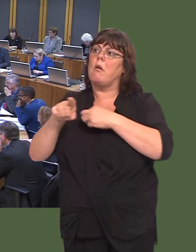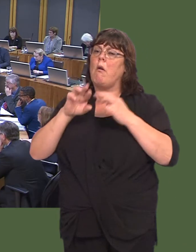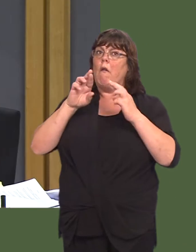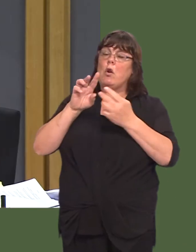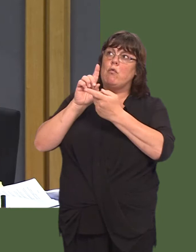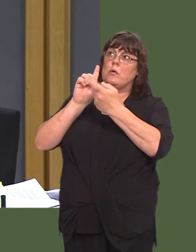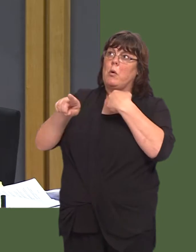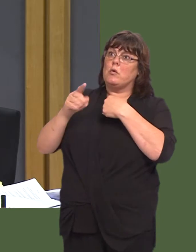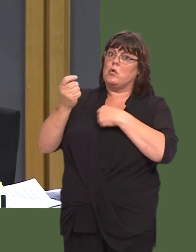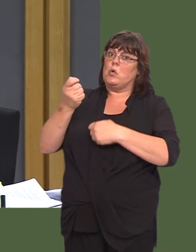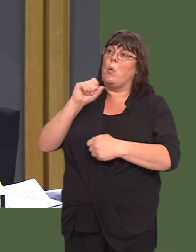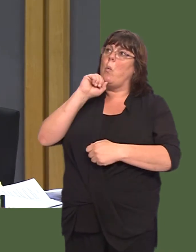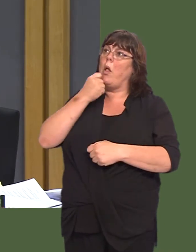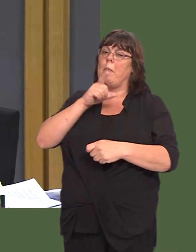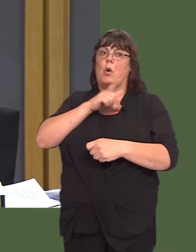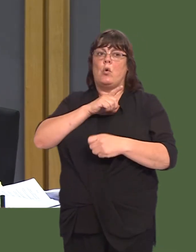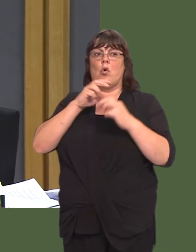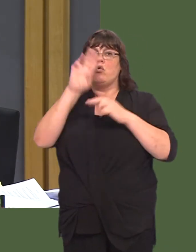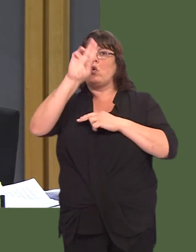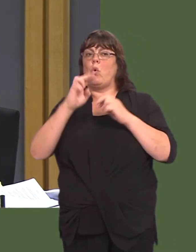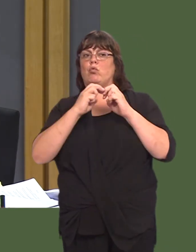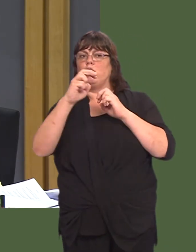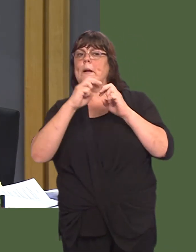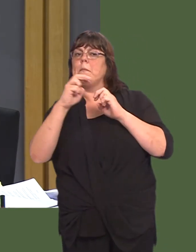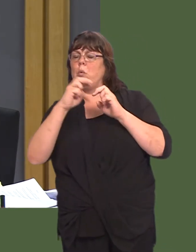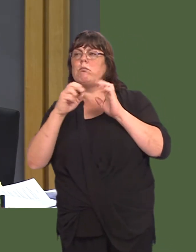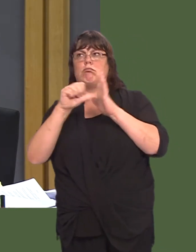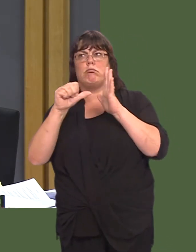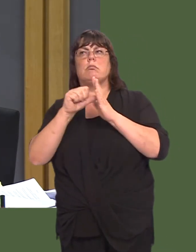Mae materion ynglyn ‚ theitho wedi cael eu codi, ond un peth sydd yn broblematig os